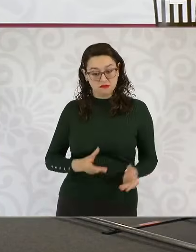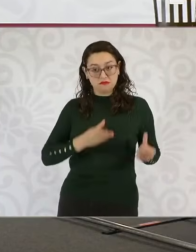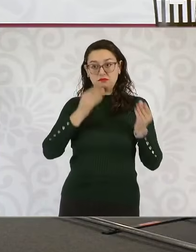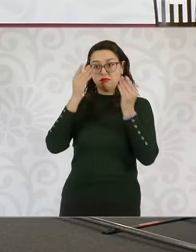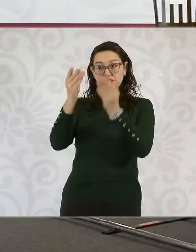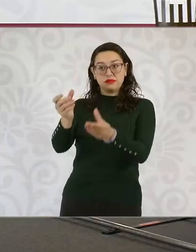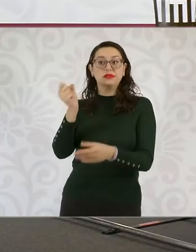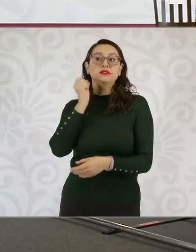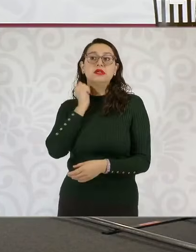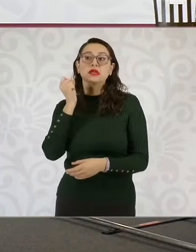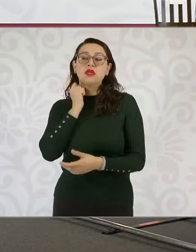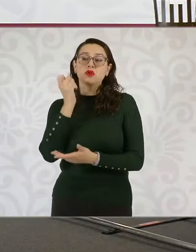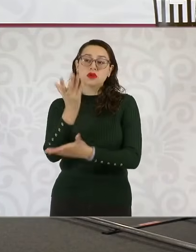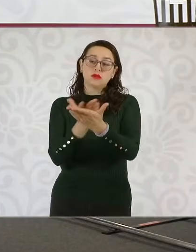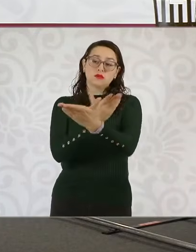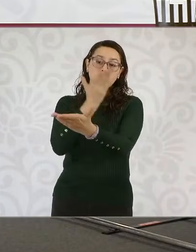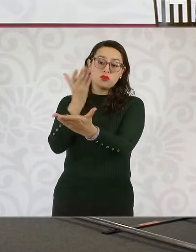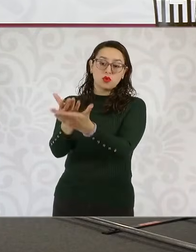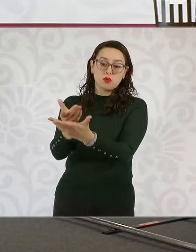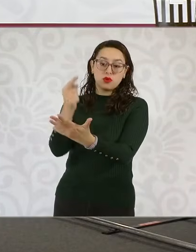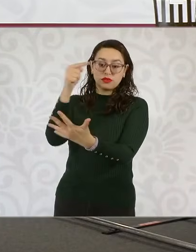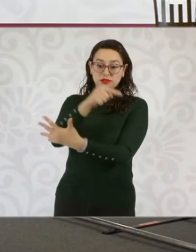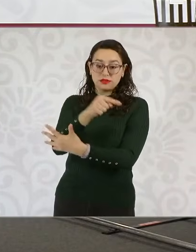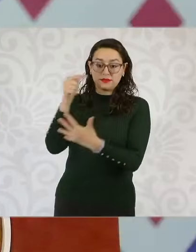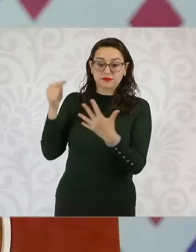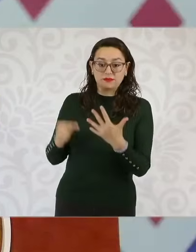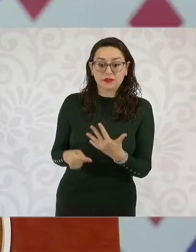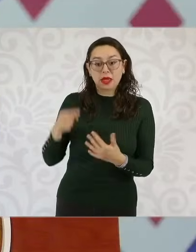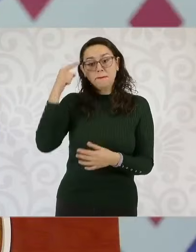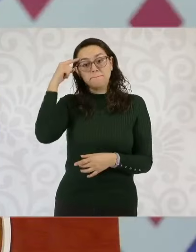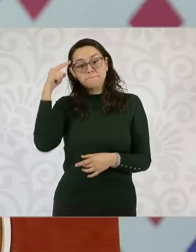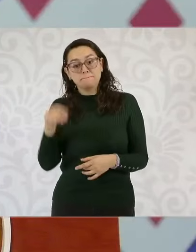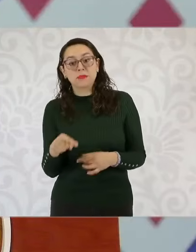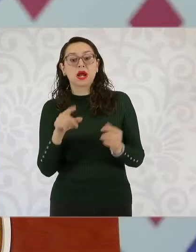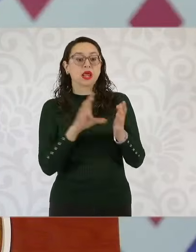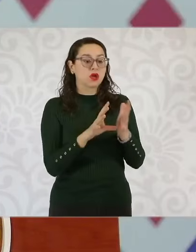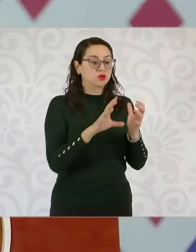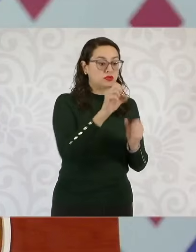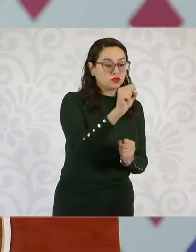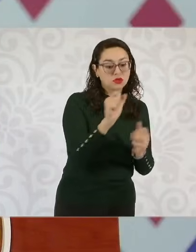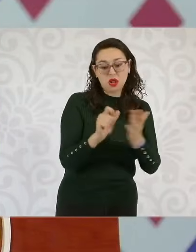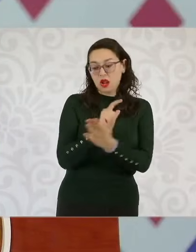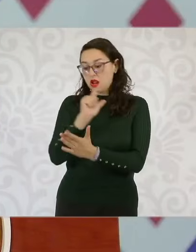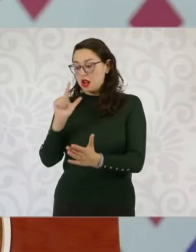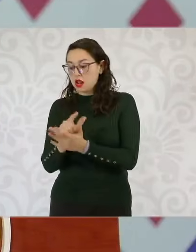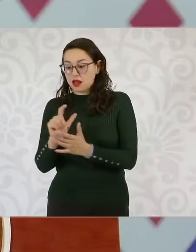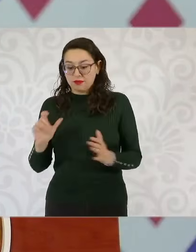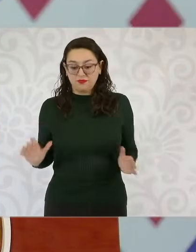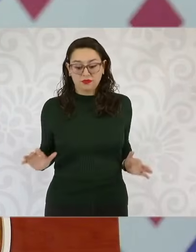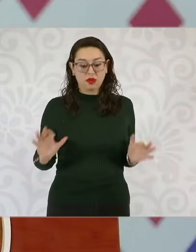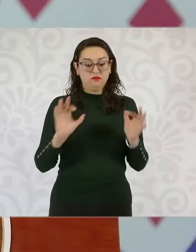secundarias que armonizan y que complementan las reformas constitucionales de noviembre pasado que